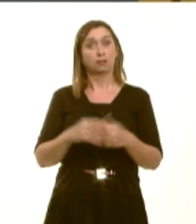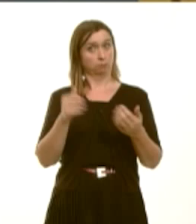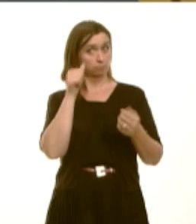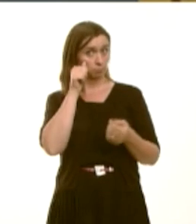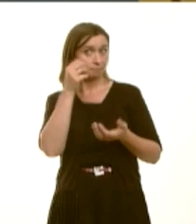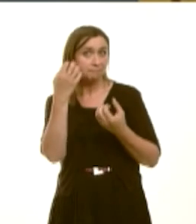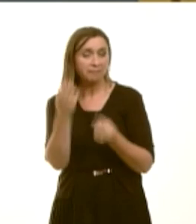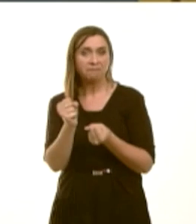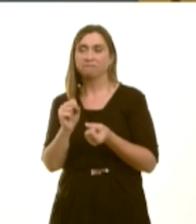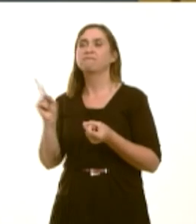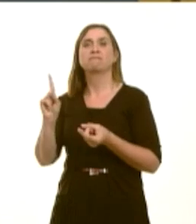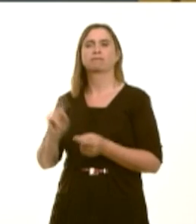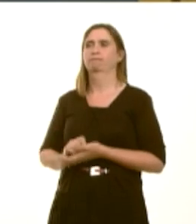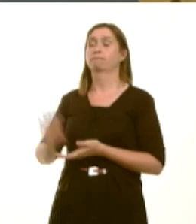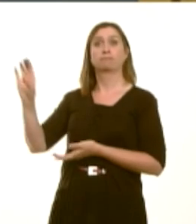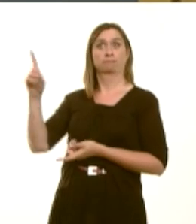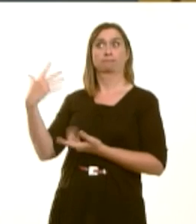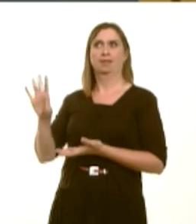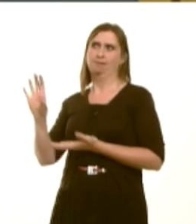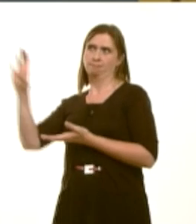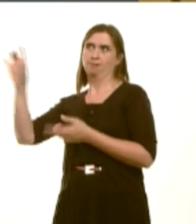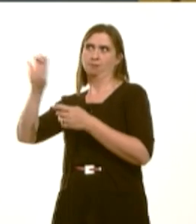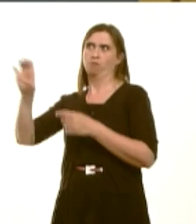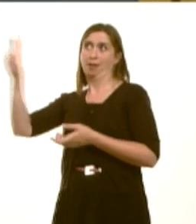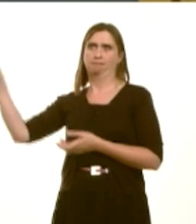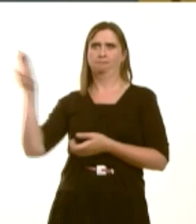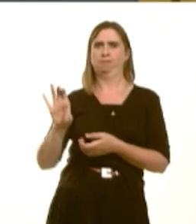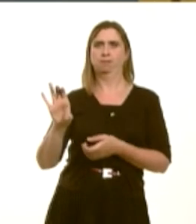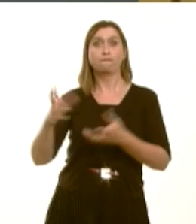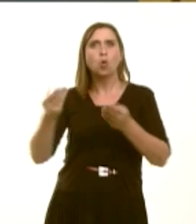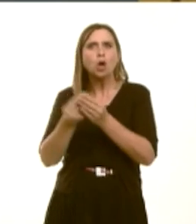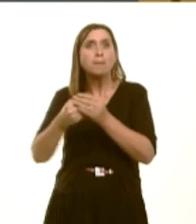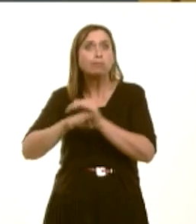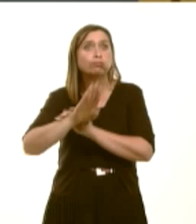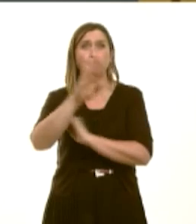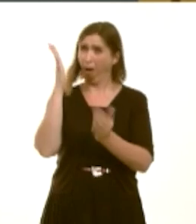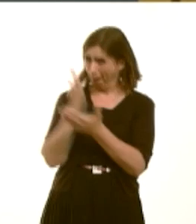y datblygiadau ynni mÙr syín debygol o fod mor bwysig yn fy etholaeth i a rhannau eraill